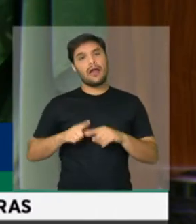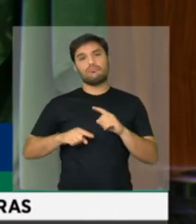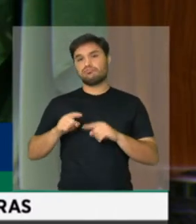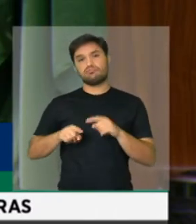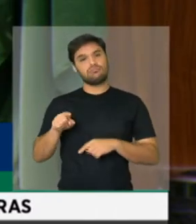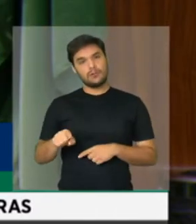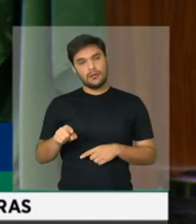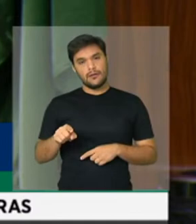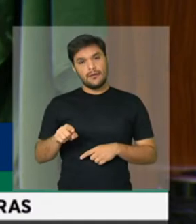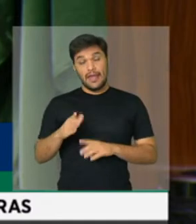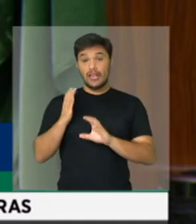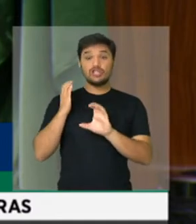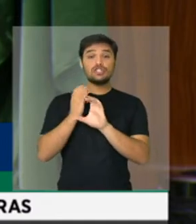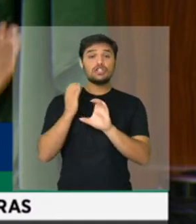ELETROBRAS. OLHA A PROPOSTA... VAI VENDER A ELETROBRAS... E